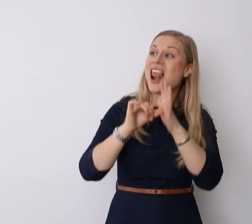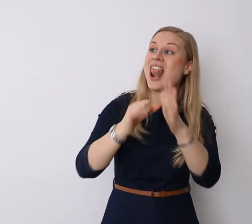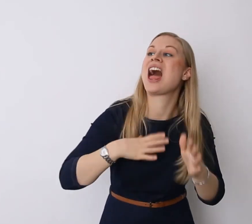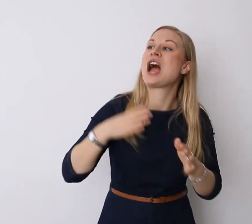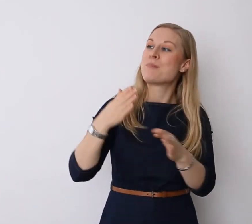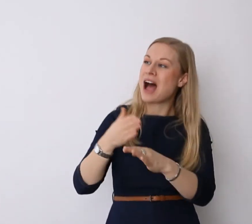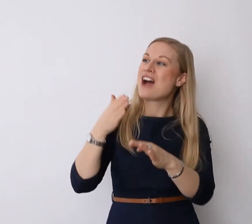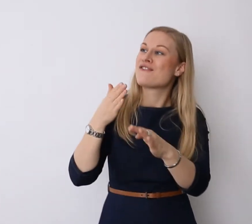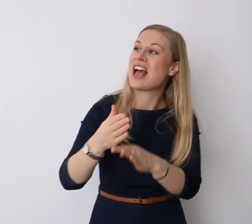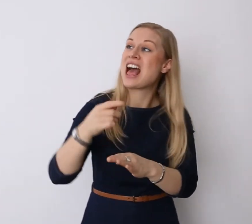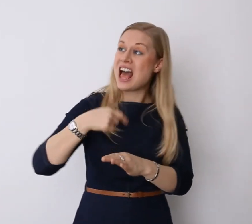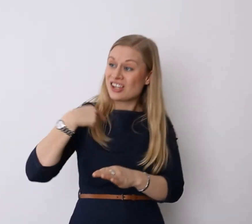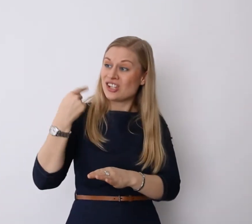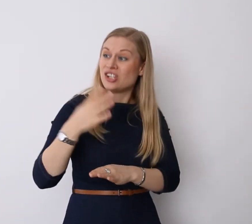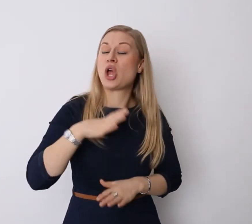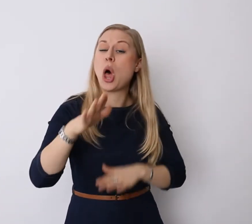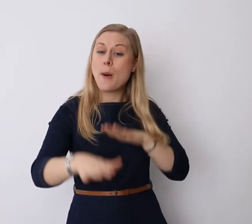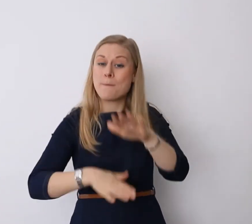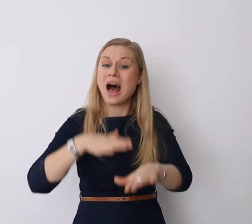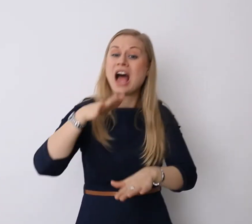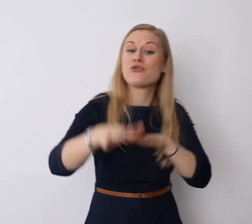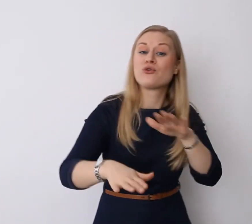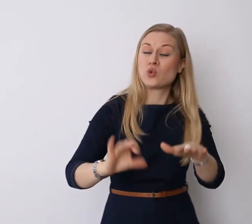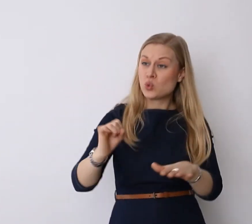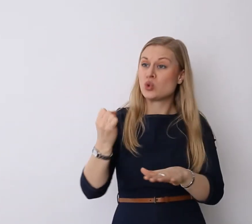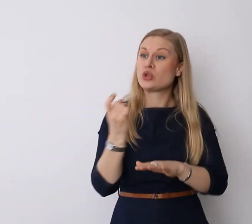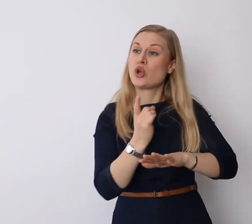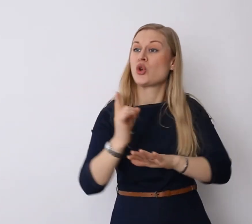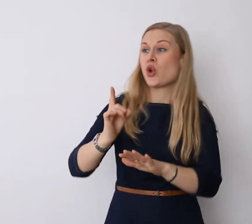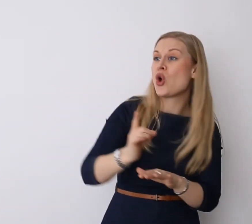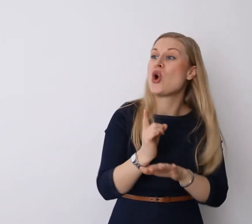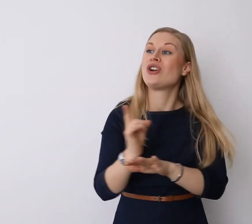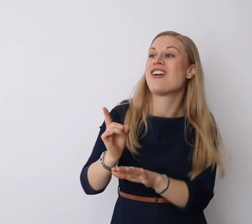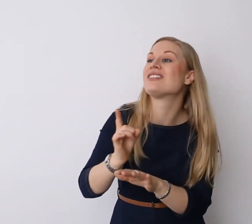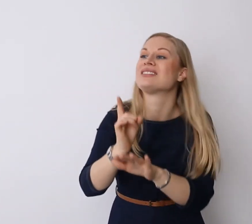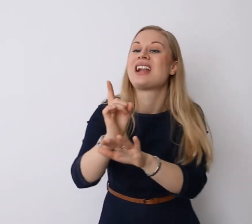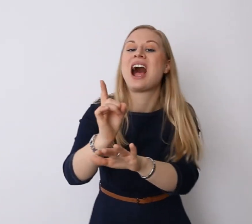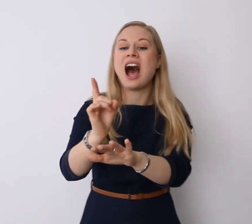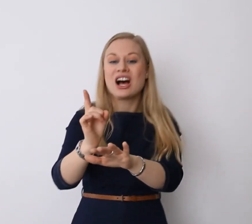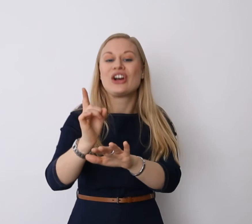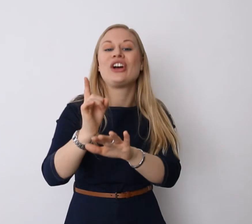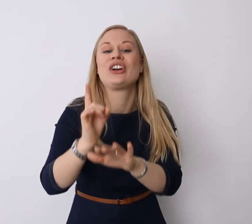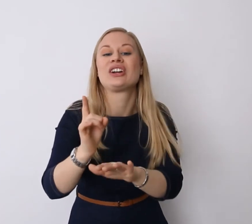Leid me verder dan mijn voeten kunnen dragen.